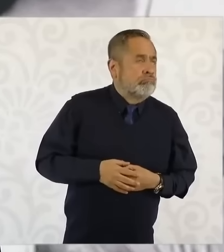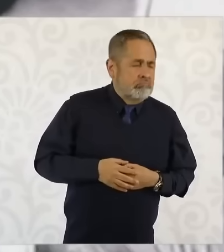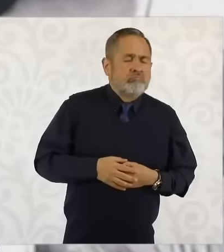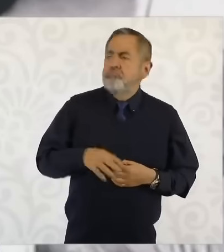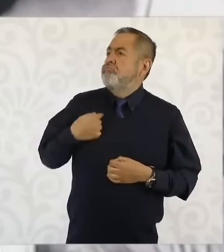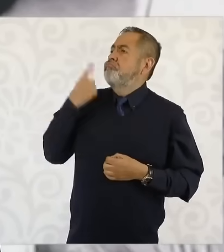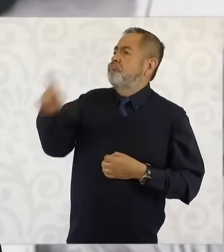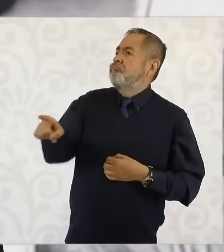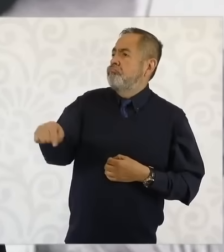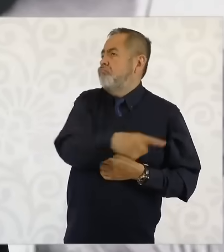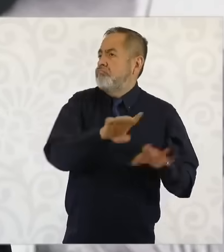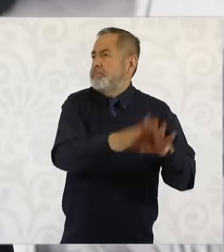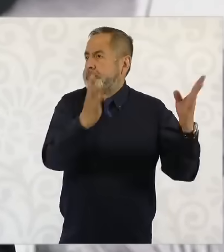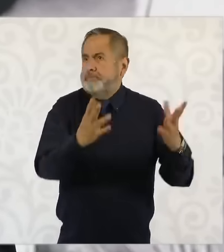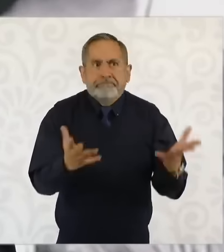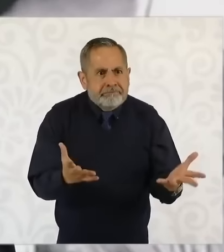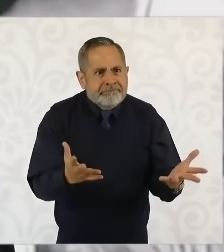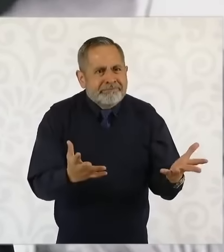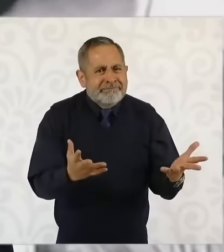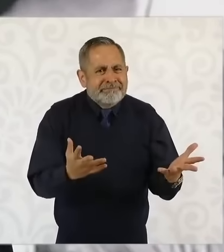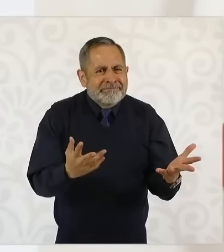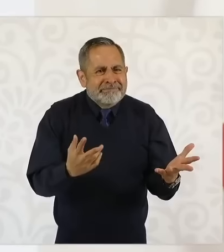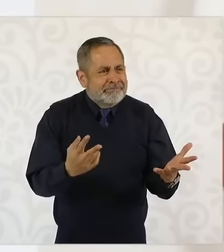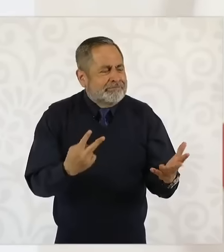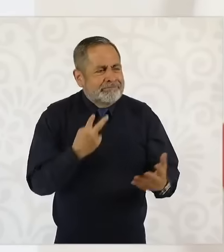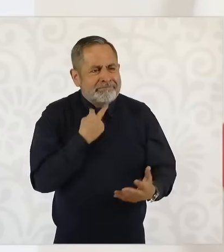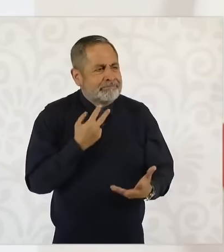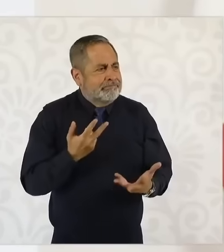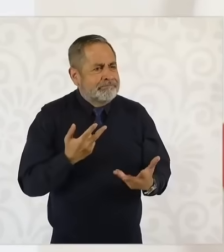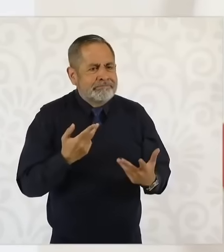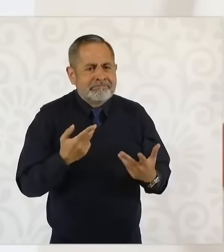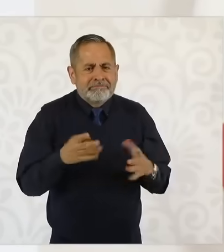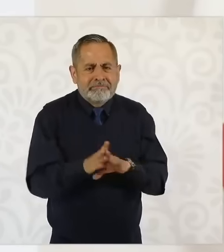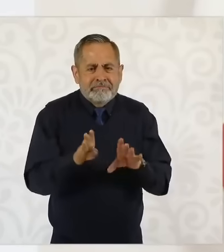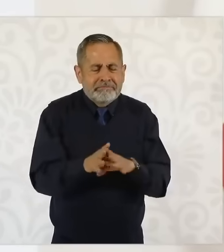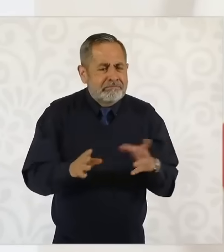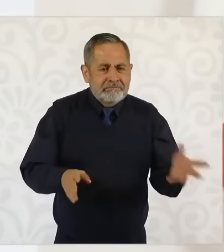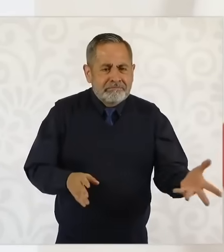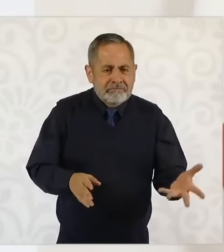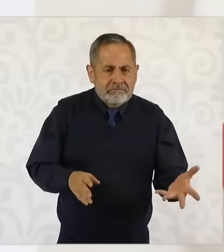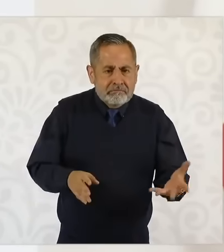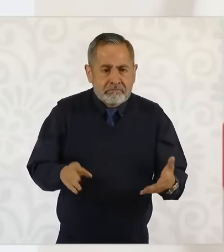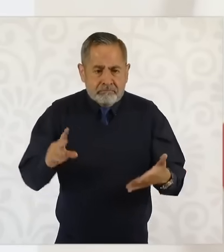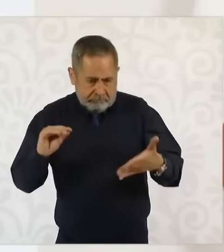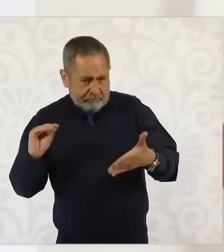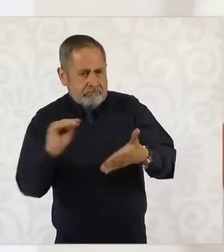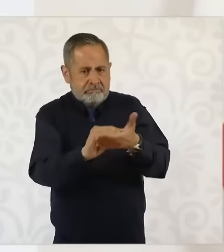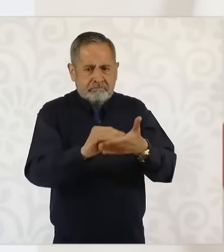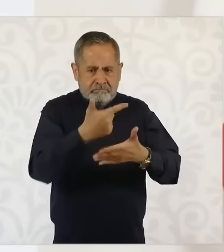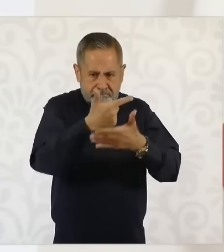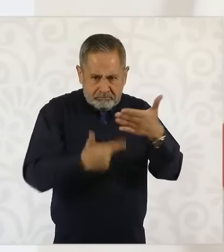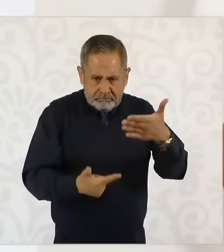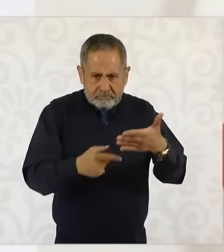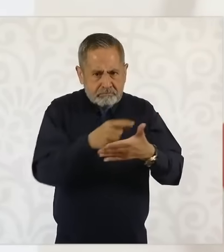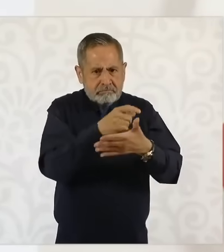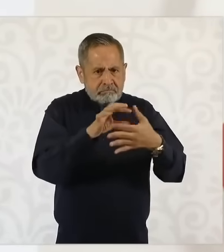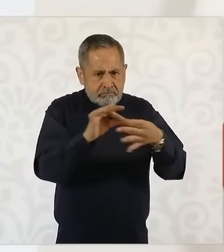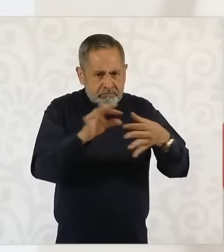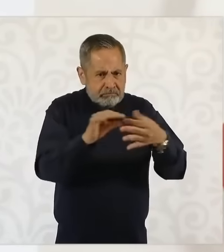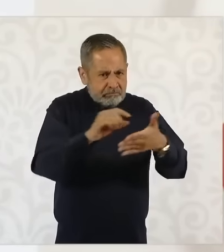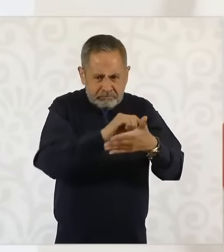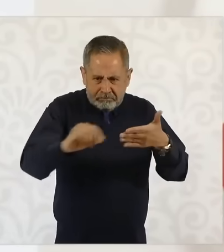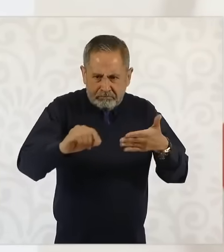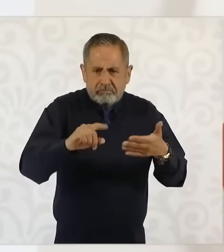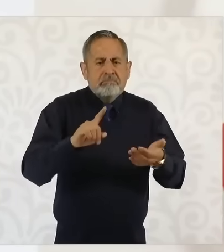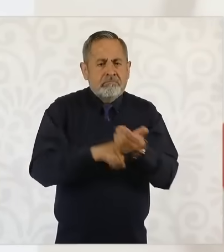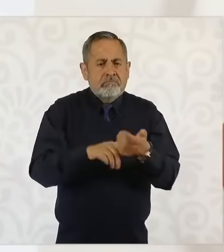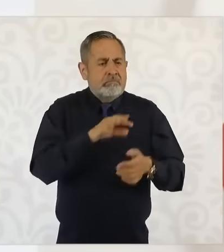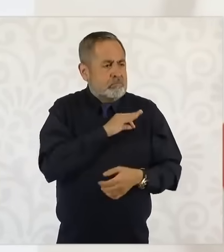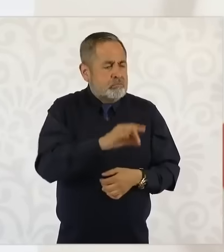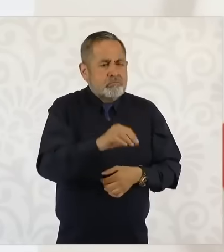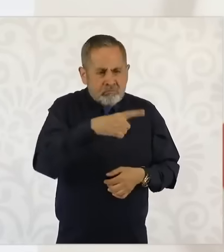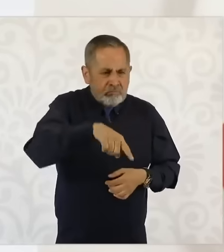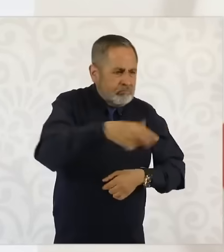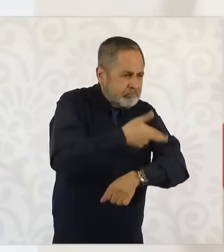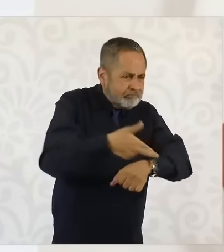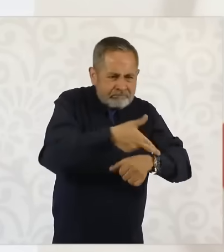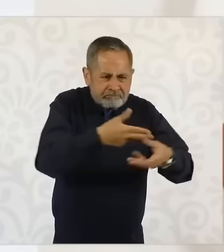eso han sido incorporados pueden hacer operaciones libremente en el sistema financiero